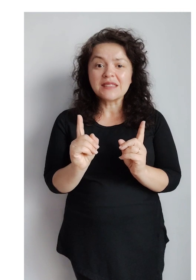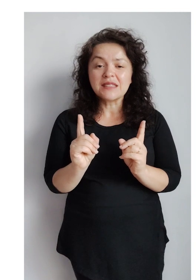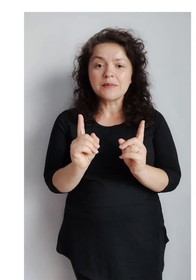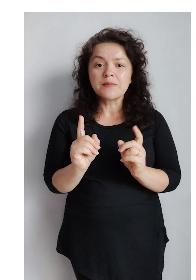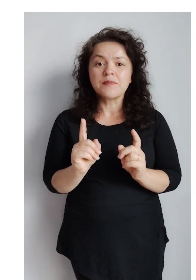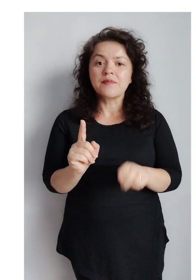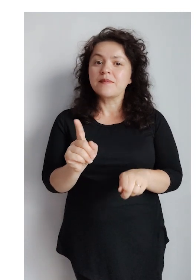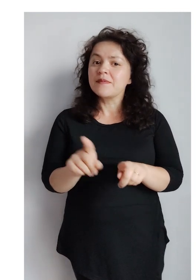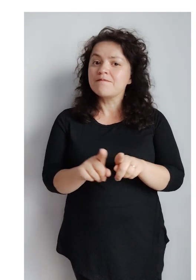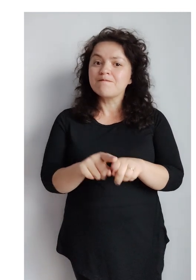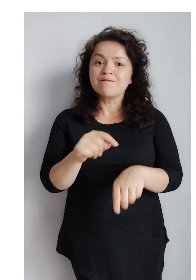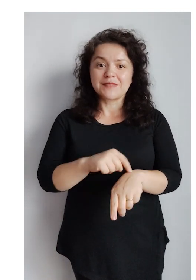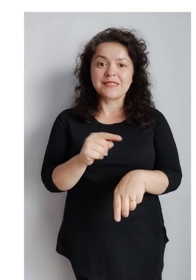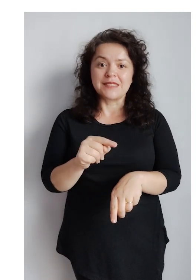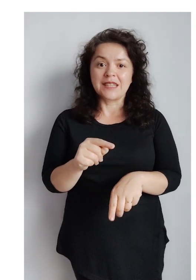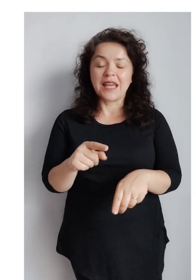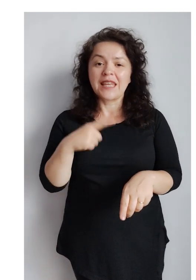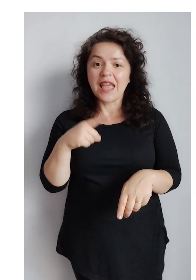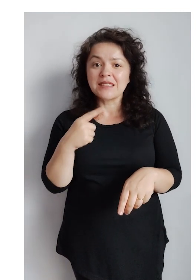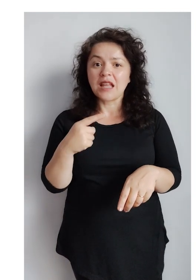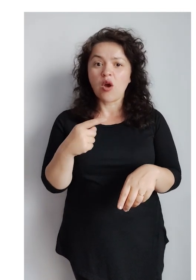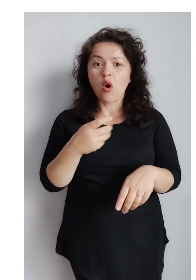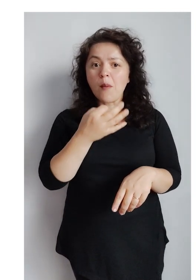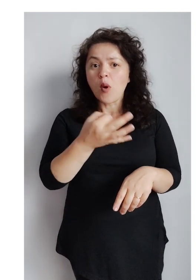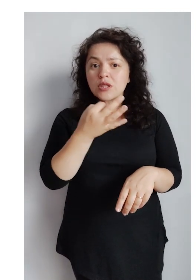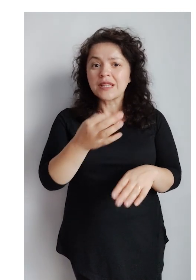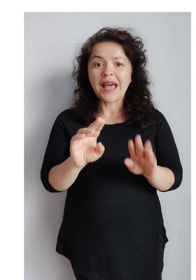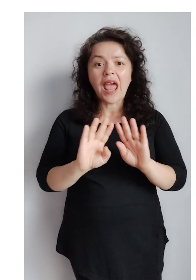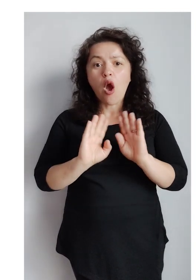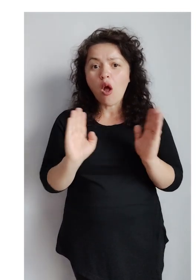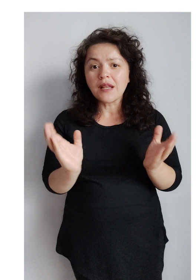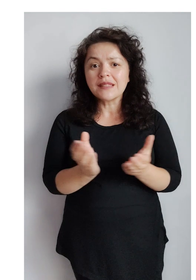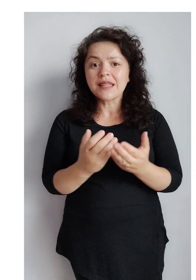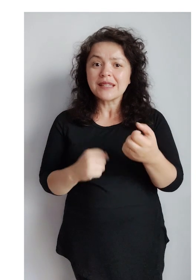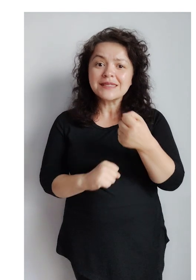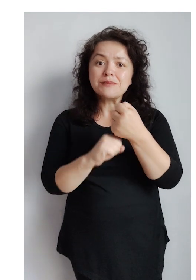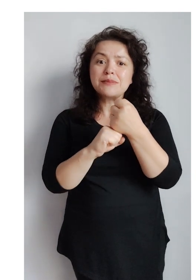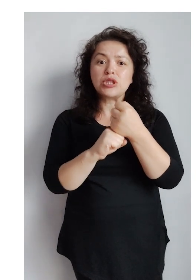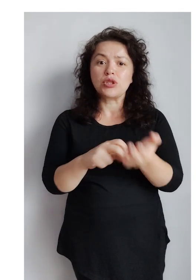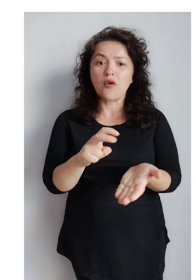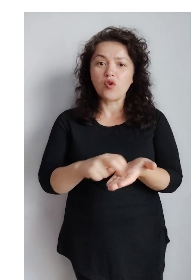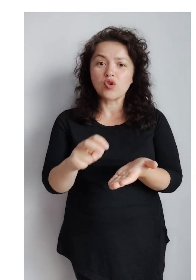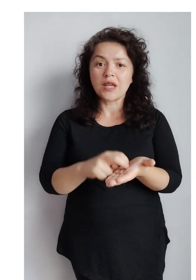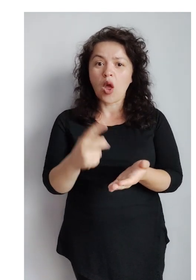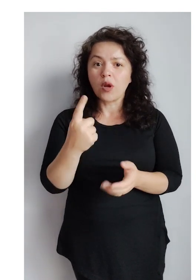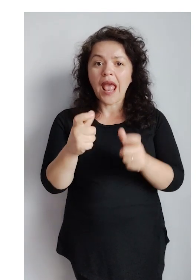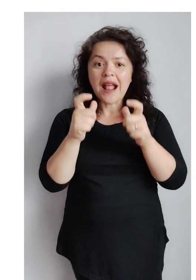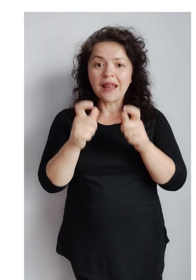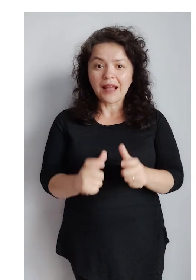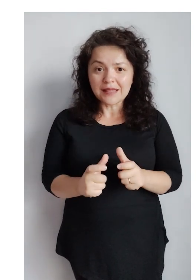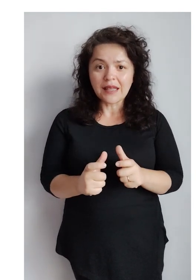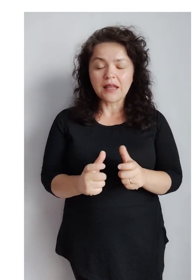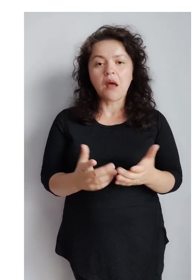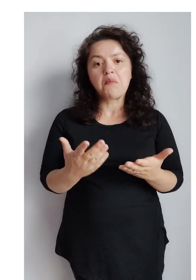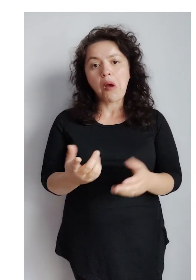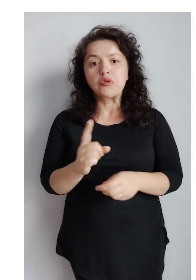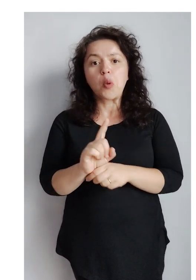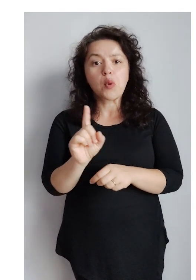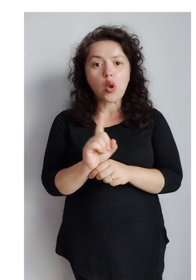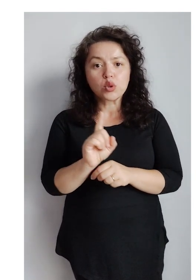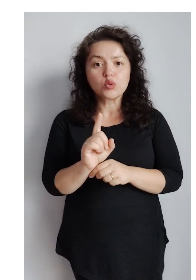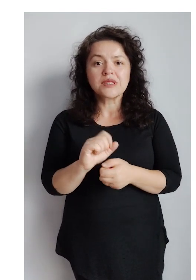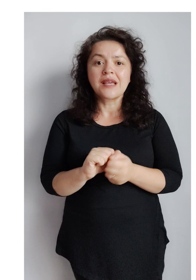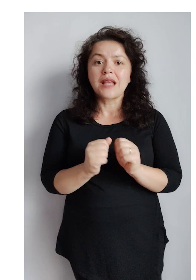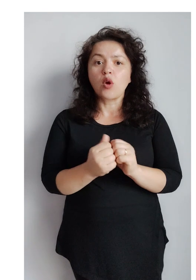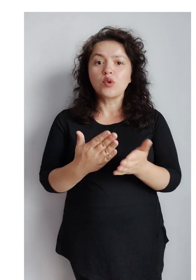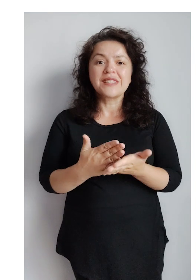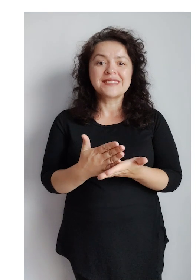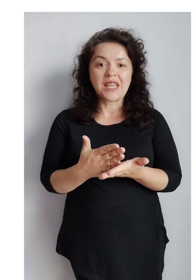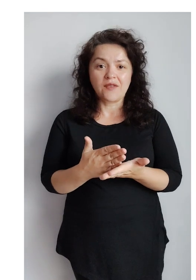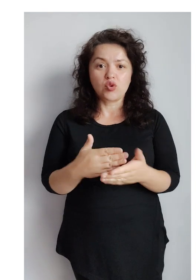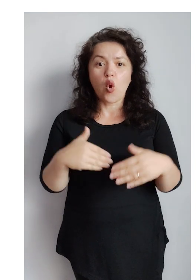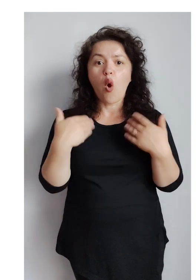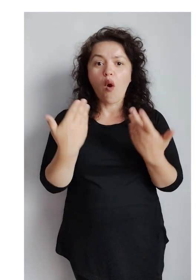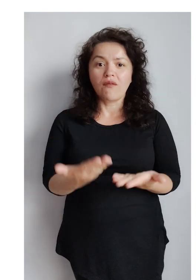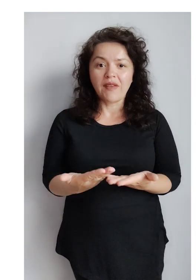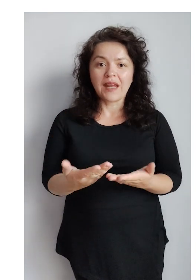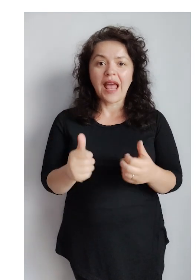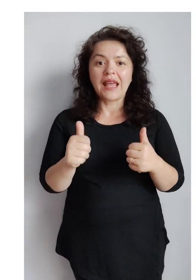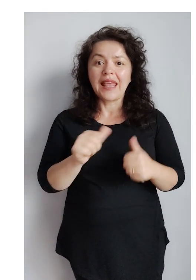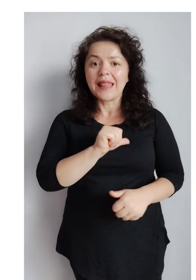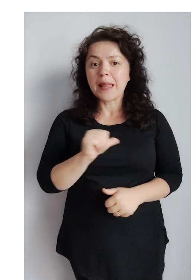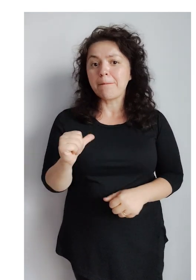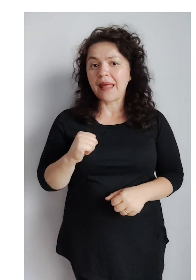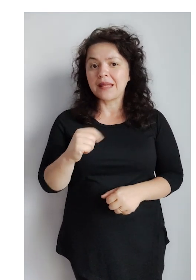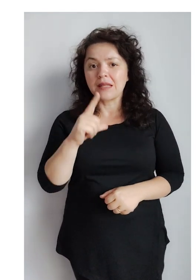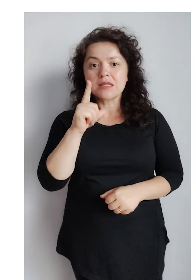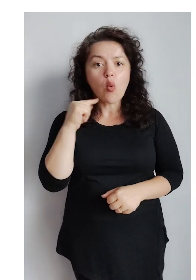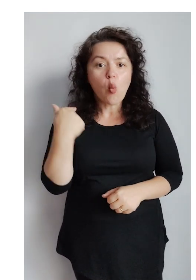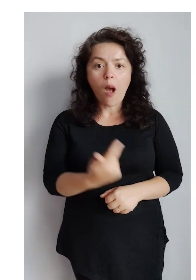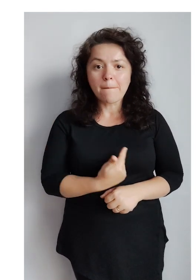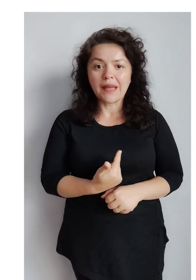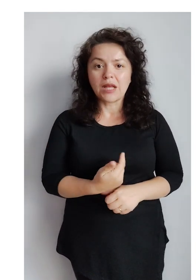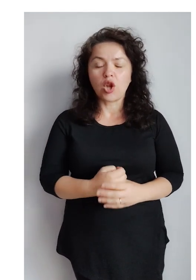Este o abordare holistică care sprijină funcționalitatea unei clădiri, a unui produs sau a unui serviciu și oferă independență oamenilor.